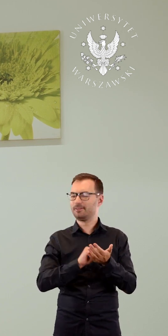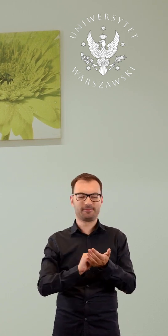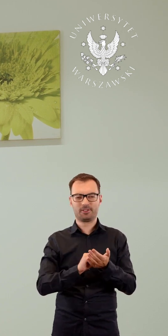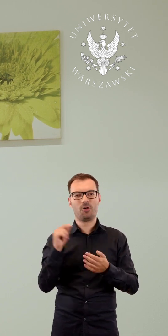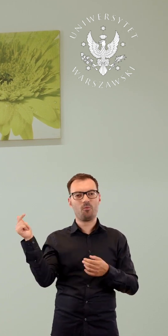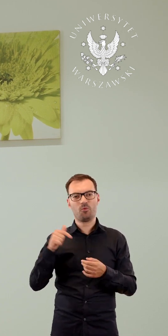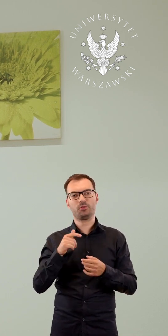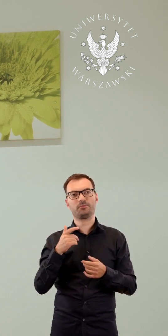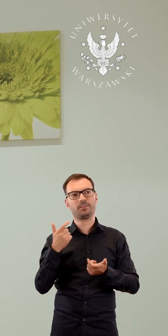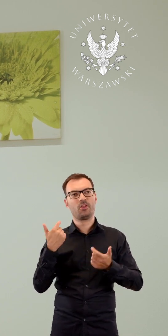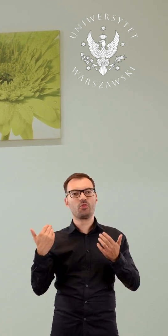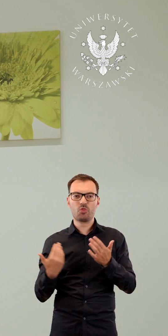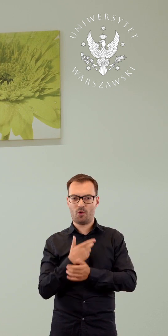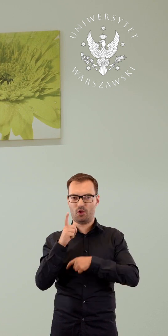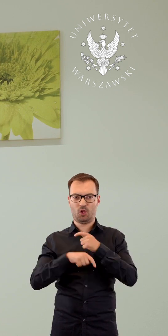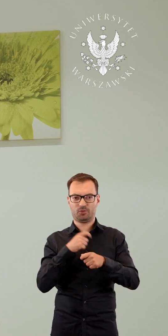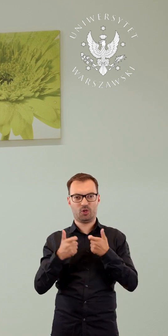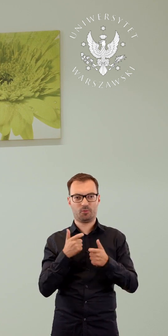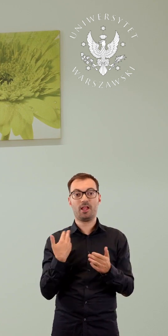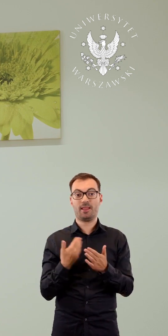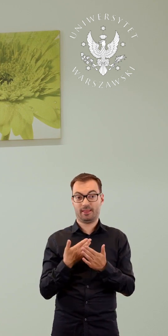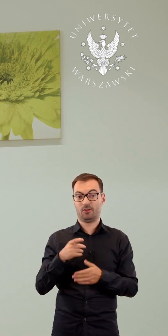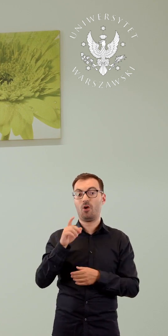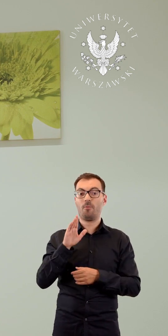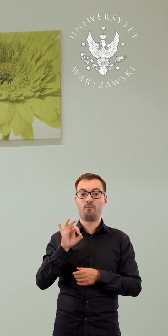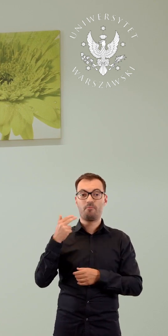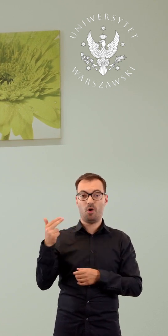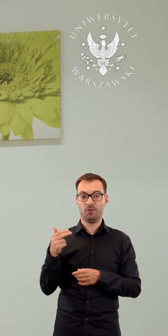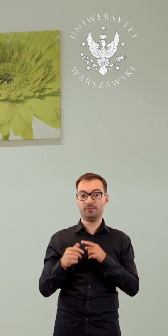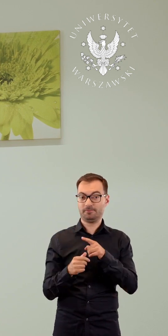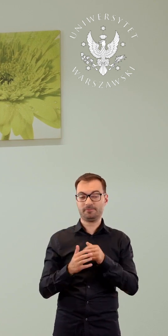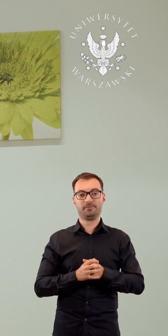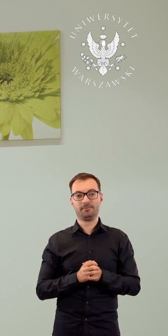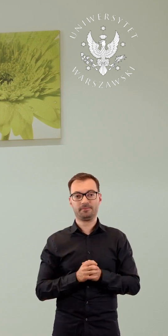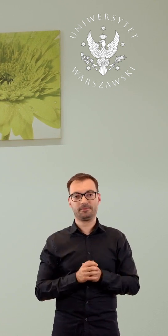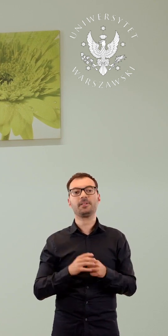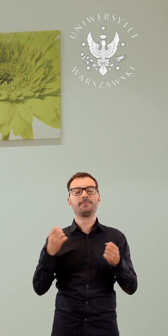Dlatego powinniśmy wprowadzać inne rozwiązania i dlatego Biuro ds. Osób z Niepełnosprawnościami